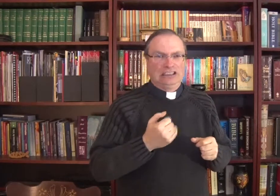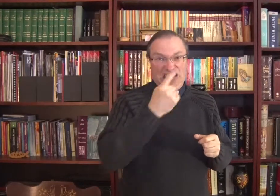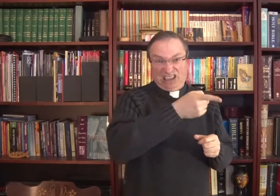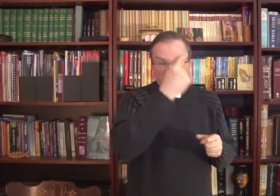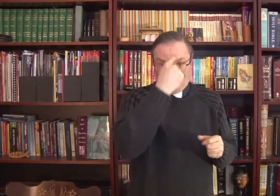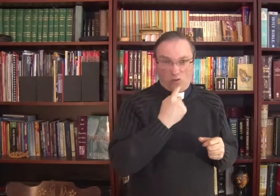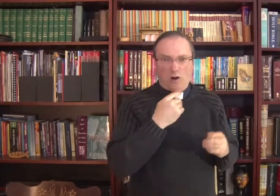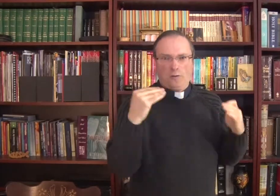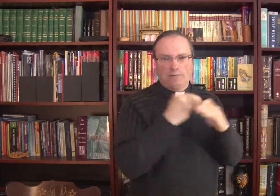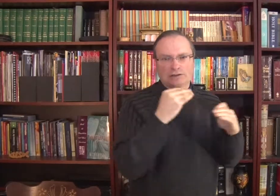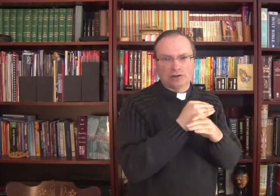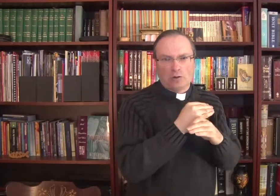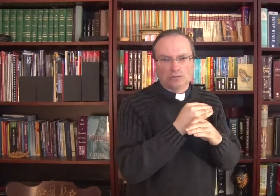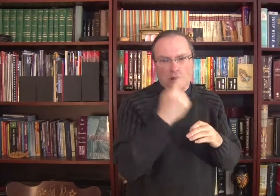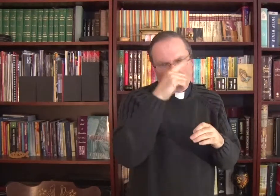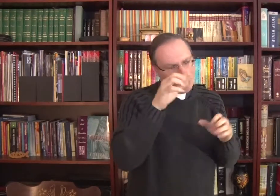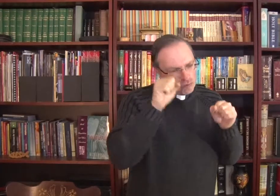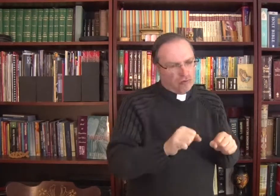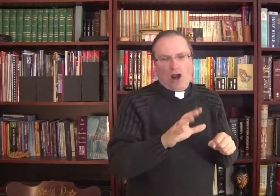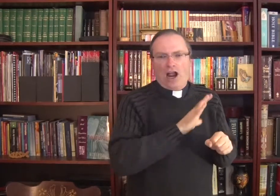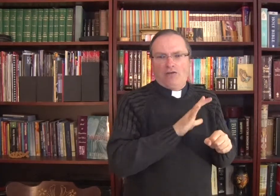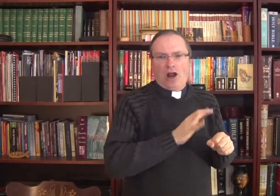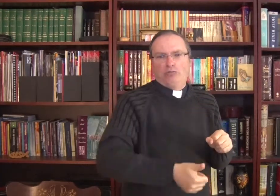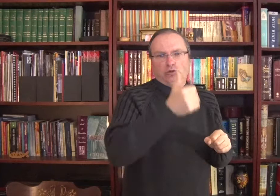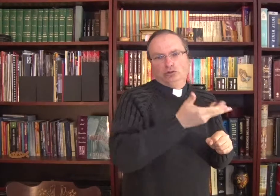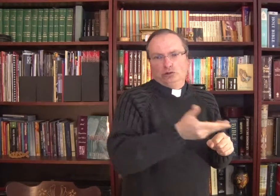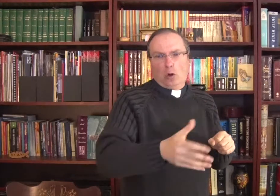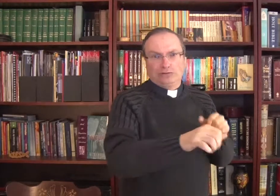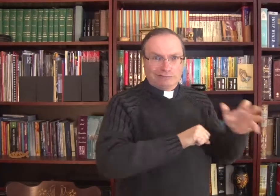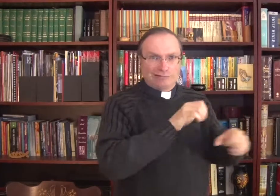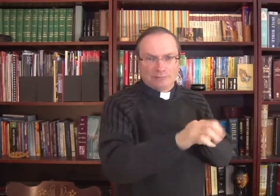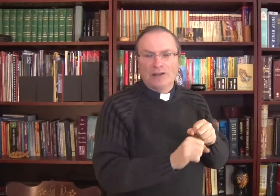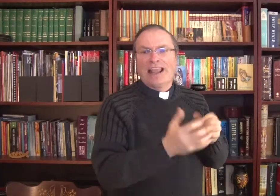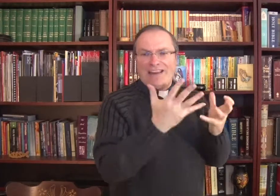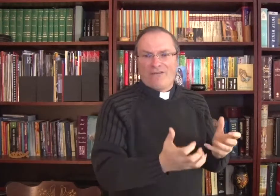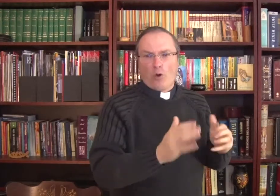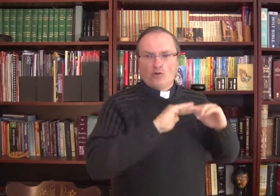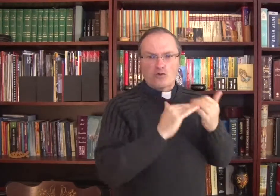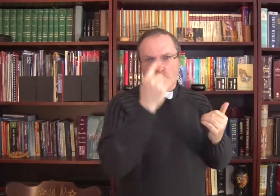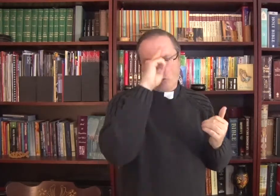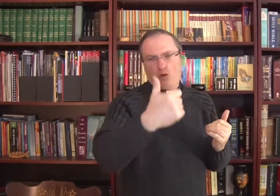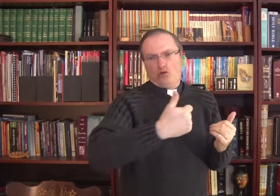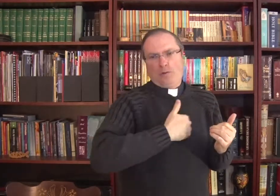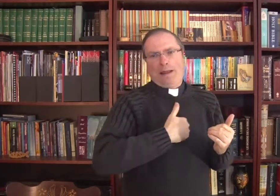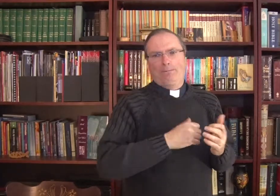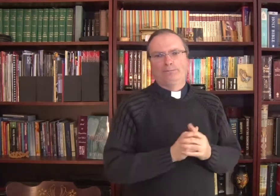il croit aux mensonges pour pouvoir avoir les choses. Il veut tout pour lui-même.